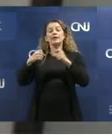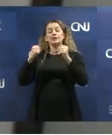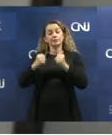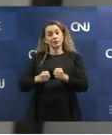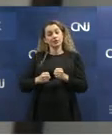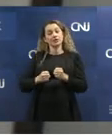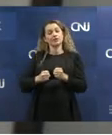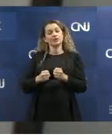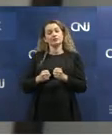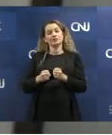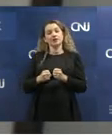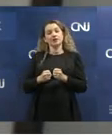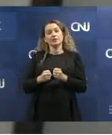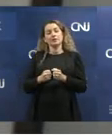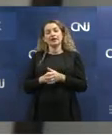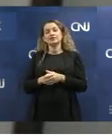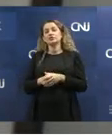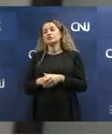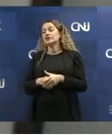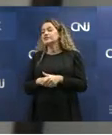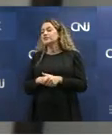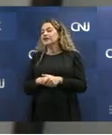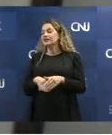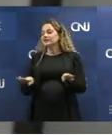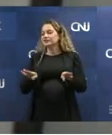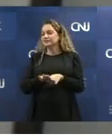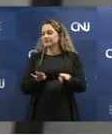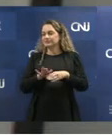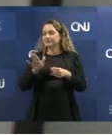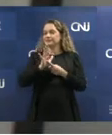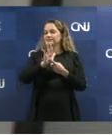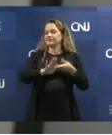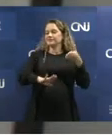se não tivesse dedicação à atuação jurisdicional,